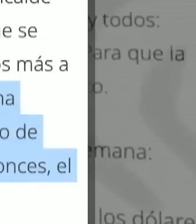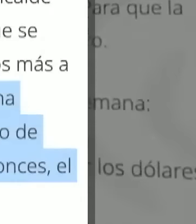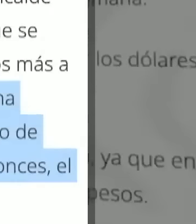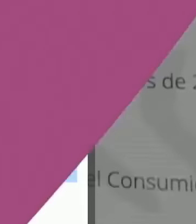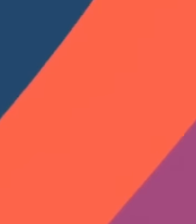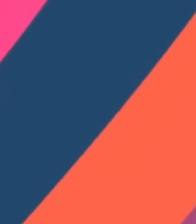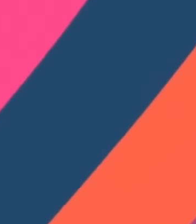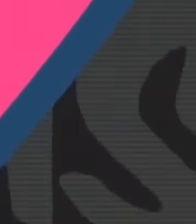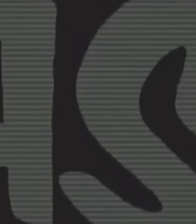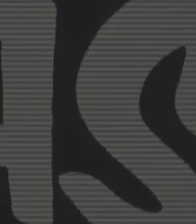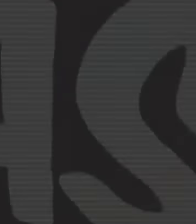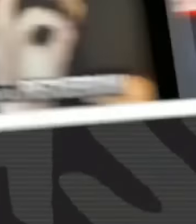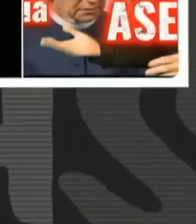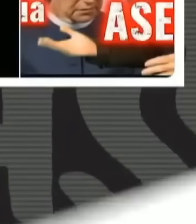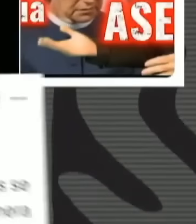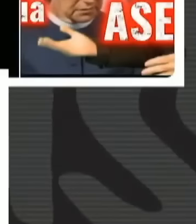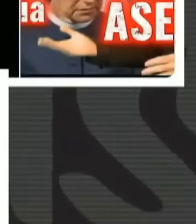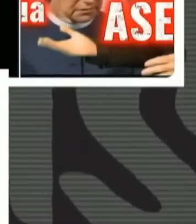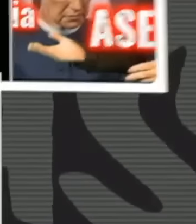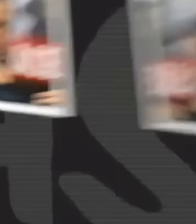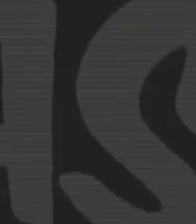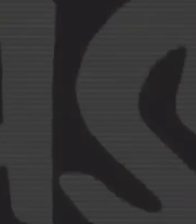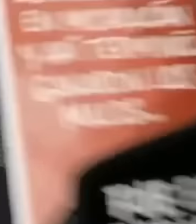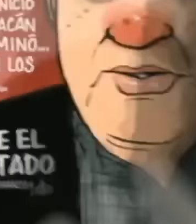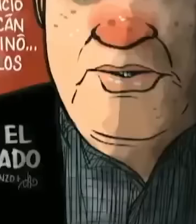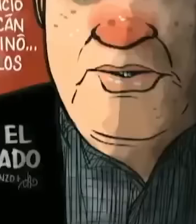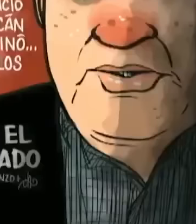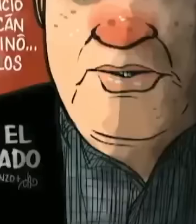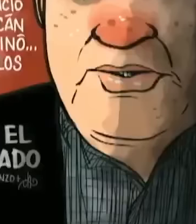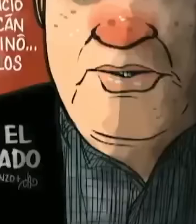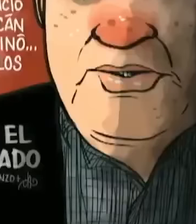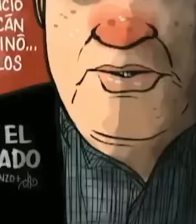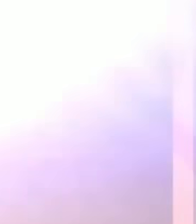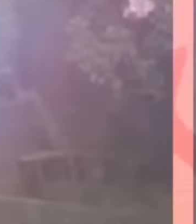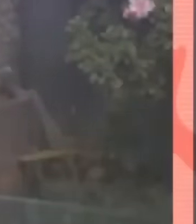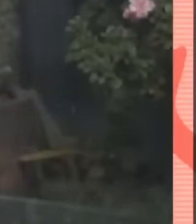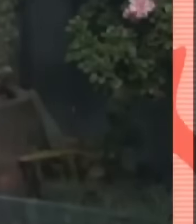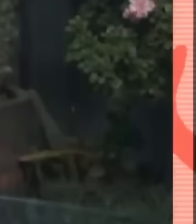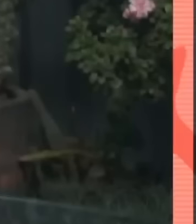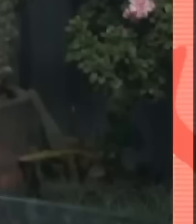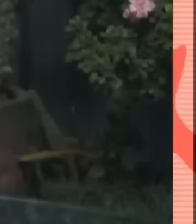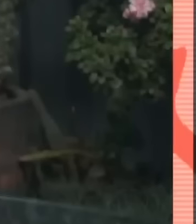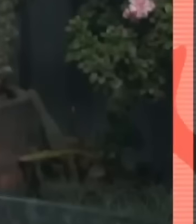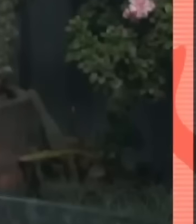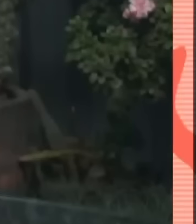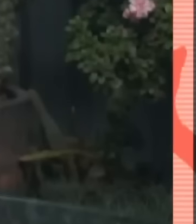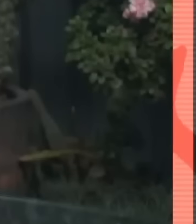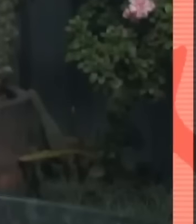alcalde Manso. Dos. El gobierno de México mandó a matar a Carlos Manso. Esto no es un hecho aislado.